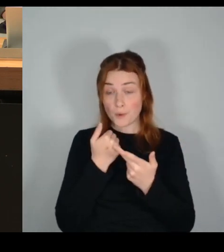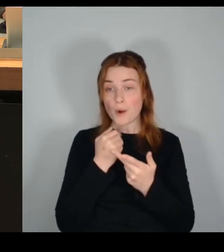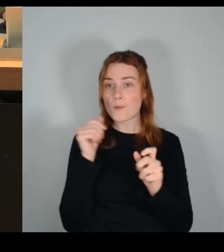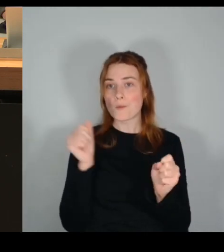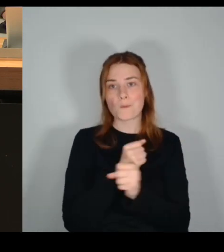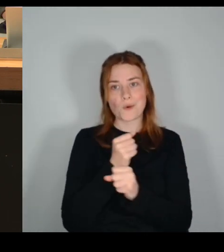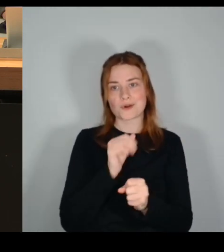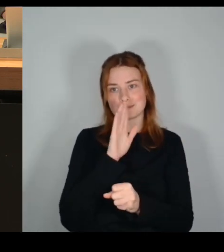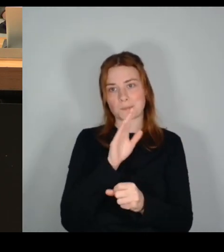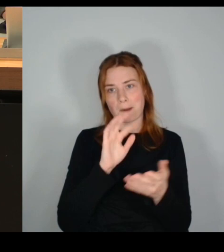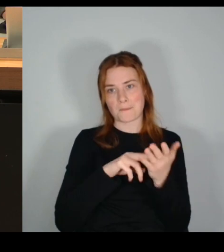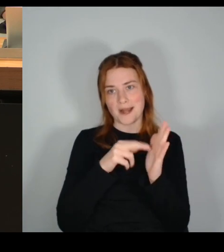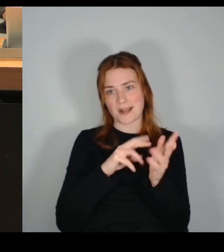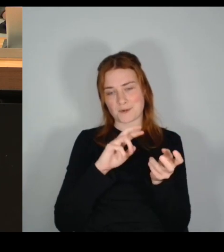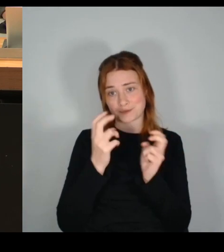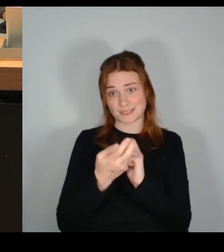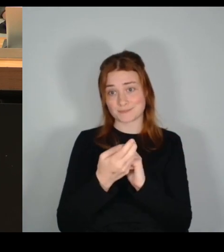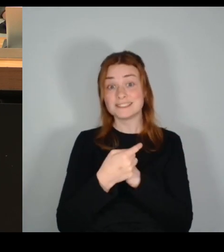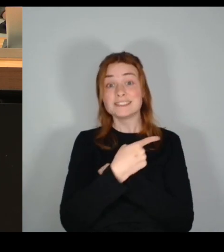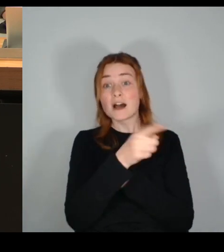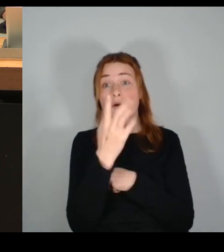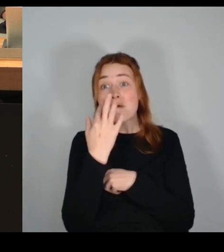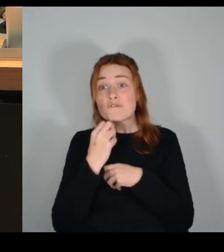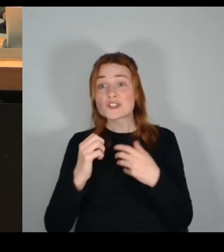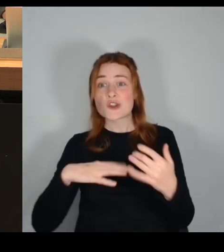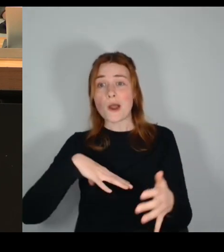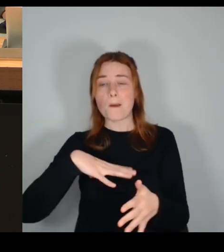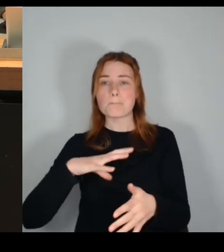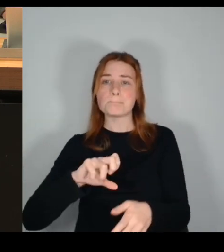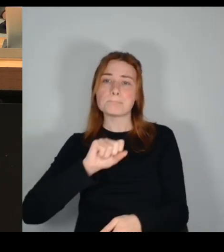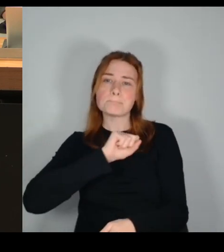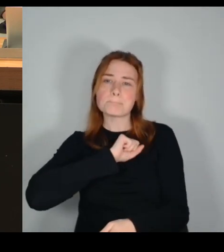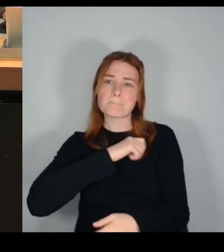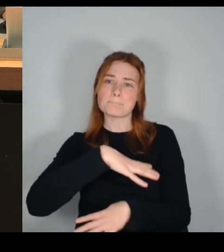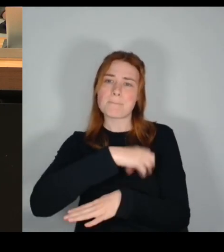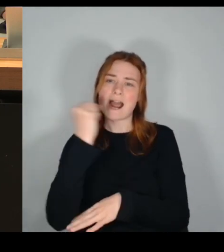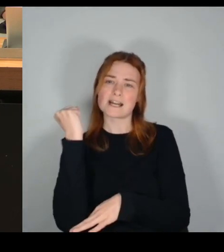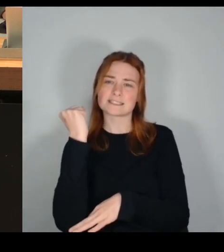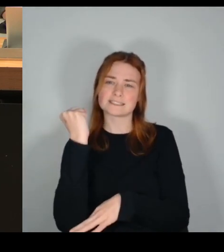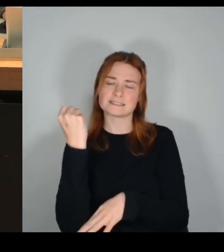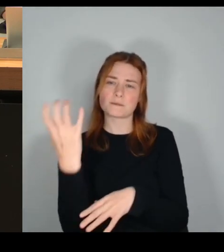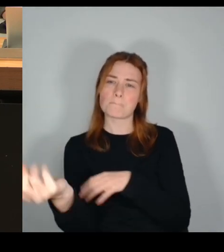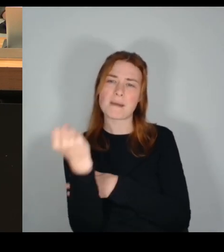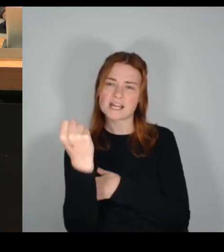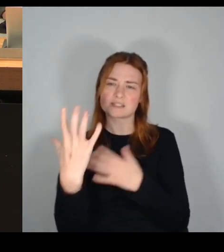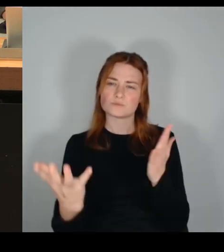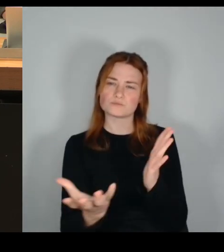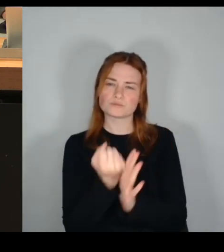dieses Land besorgen müssen, dass hier Wirtschaft vorankommt. Und das wird nicht gehen ohne Kernenergie.